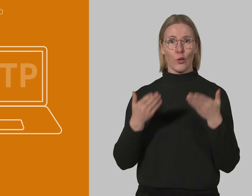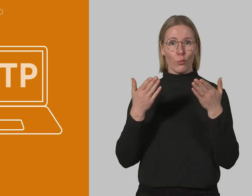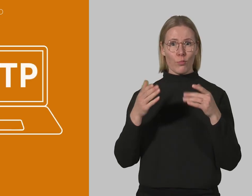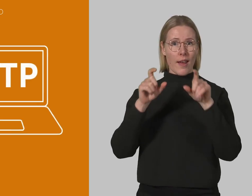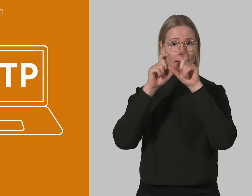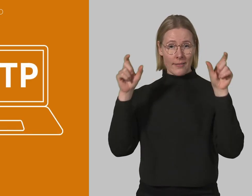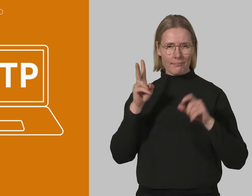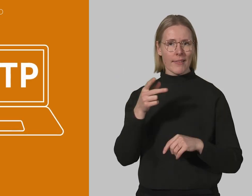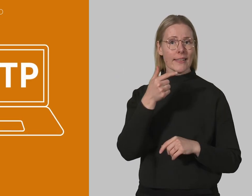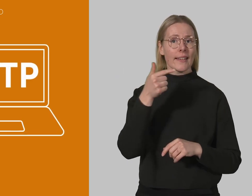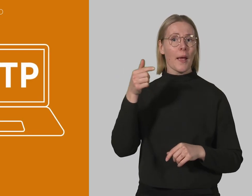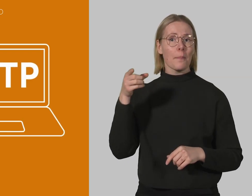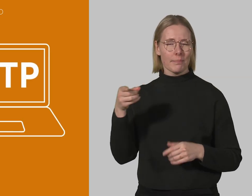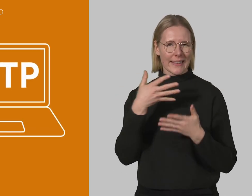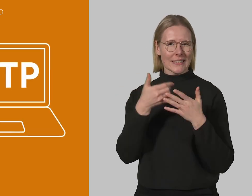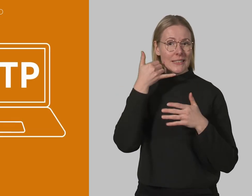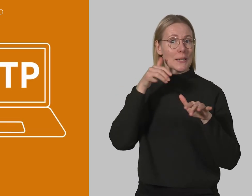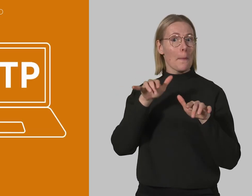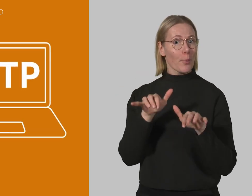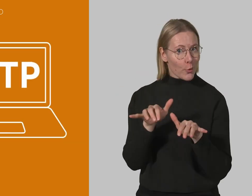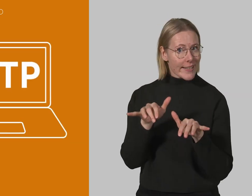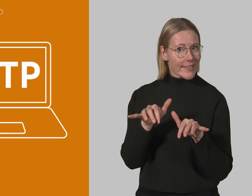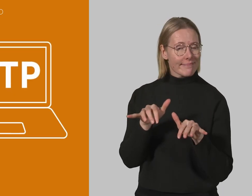Ensimmäisenä aiheenamme on tekstipuhelupalvelu.